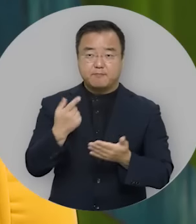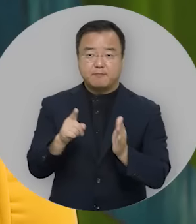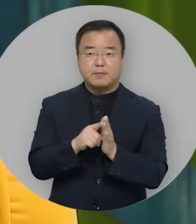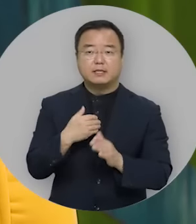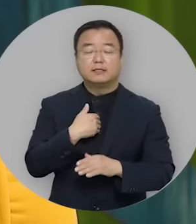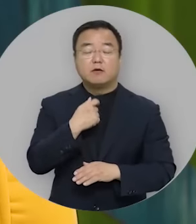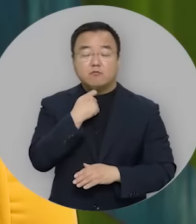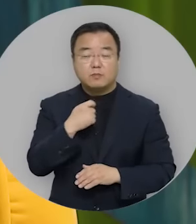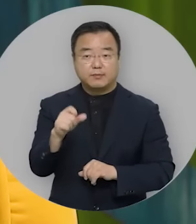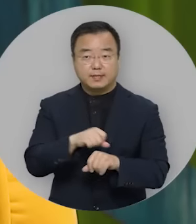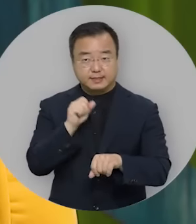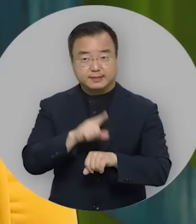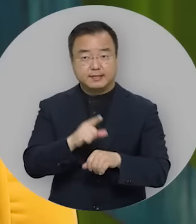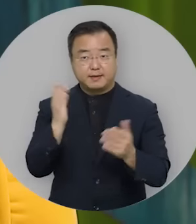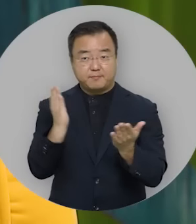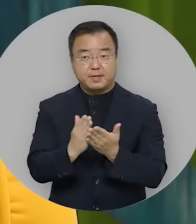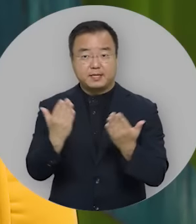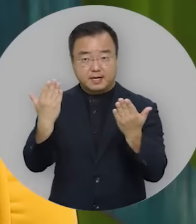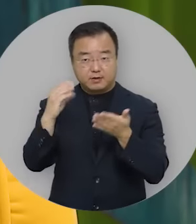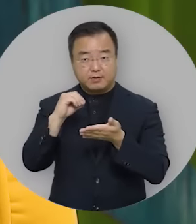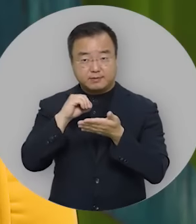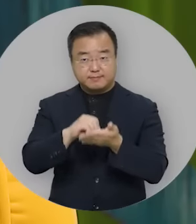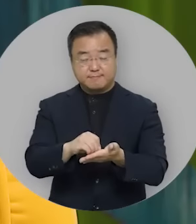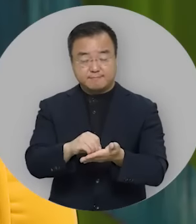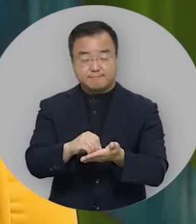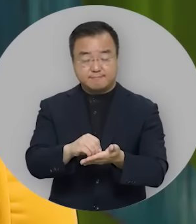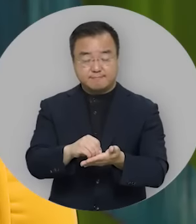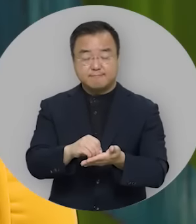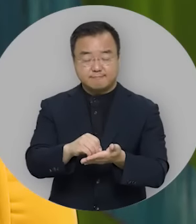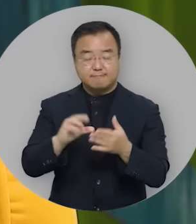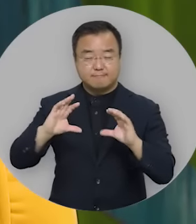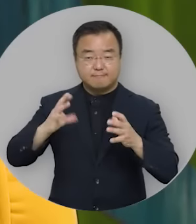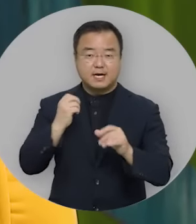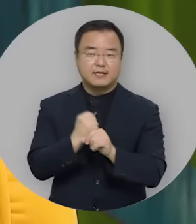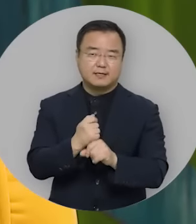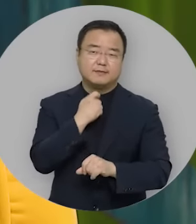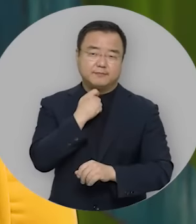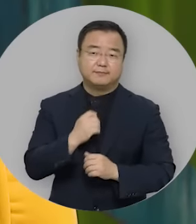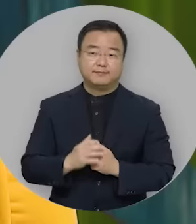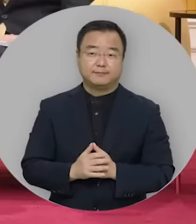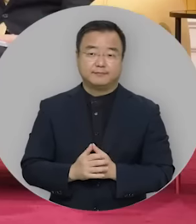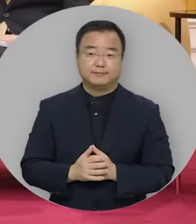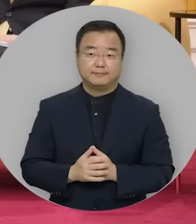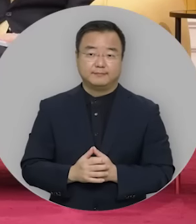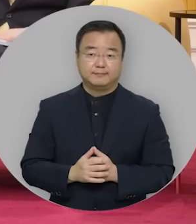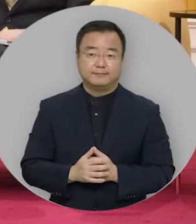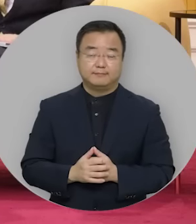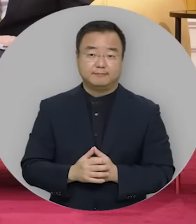나의 요구와 나의 특성에 맞는 학교로 갈 수 있는 그런 세상이 됐으면 좋겠습니다. 우리 아마 교육부가